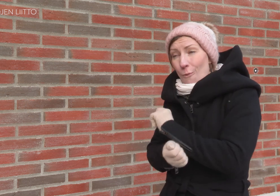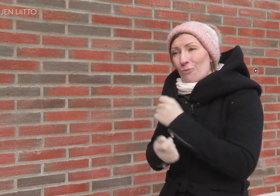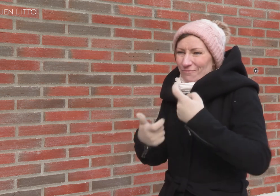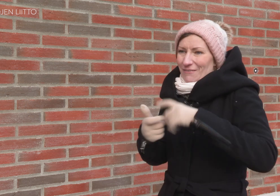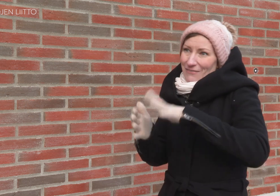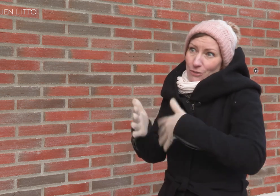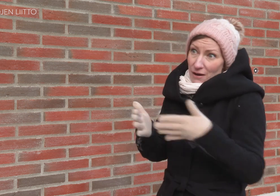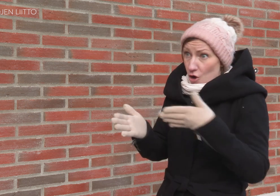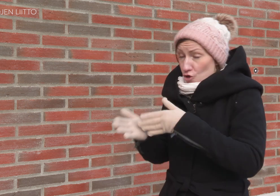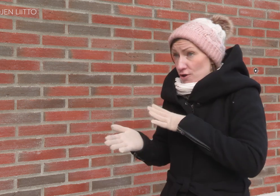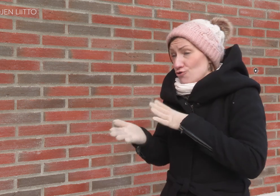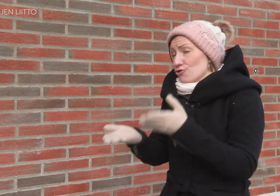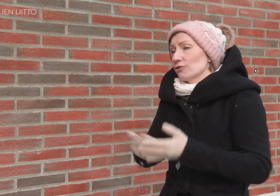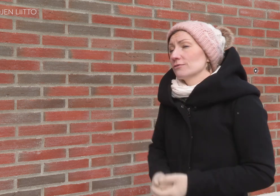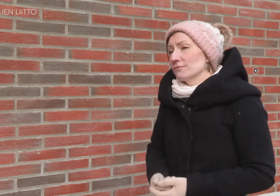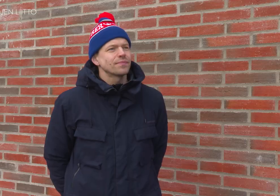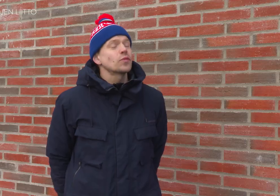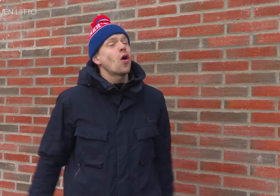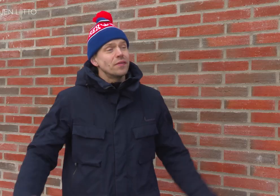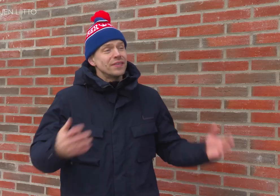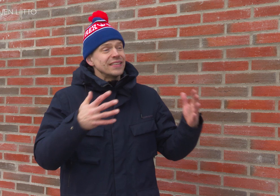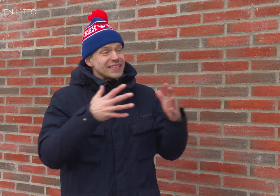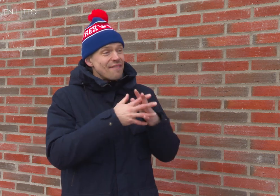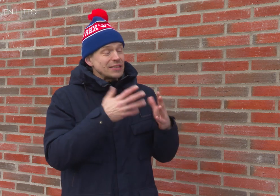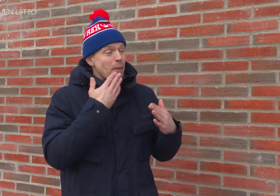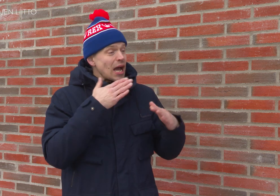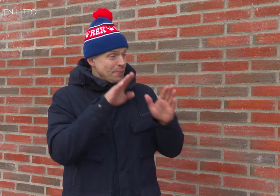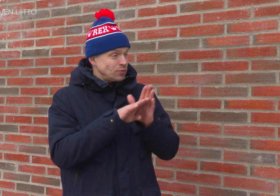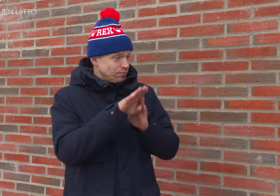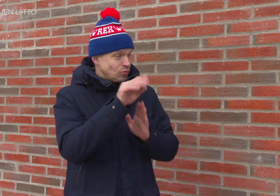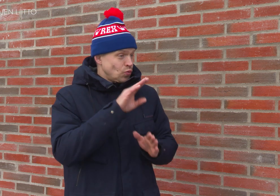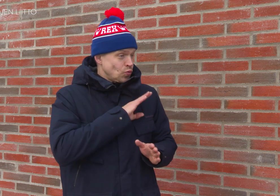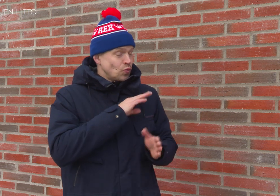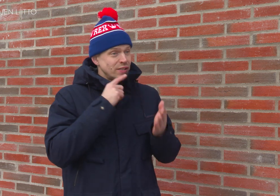muuttuneet tässä ajassa? Selvästi parempaan suuntaan on menty.